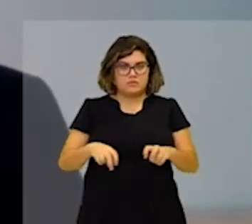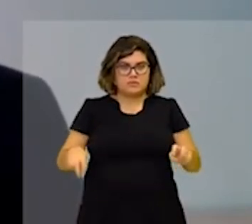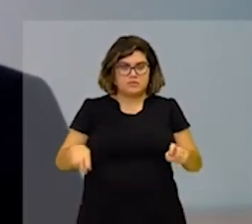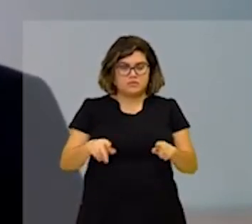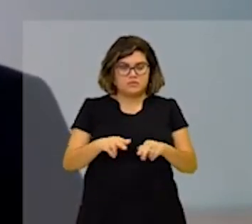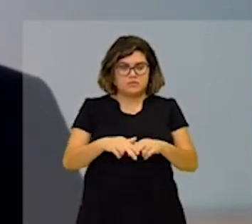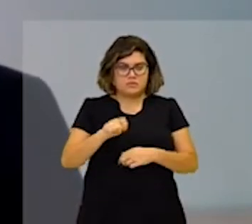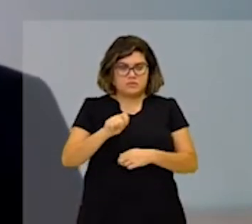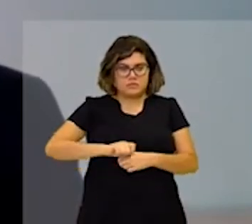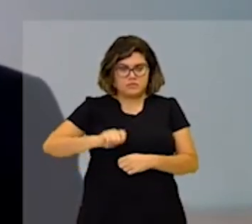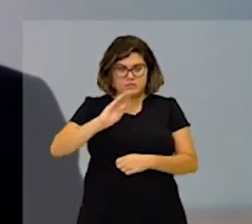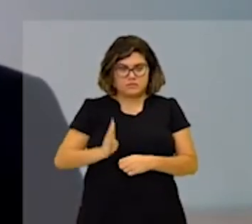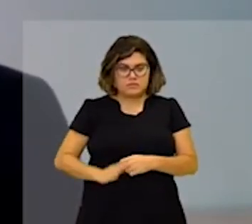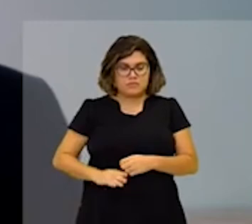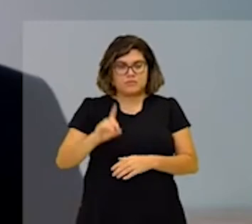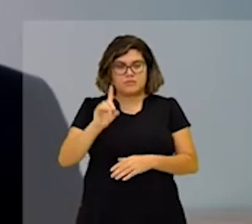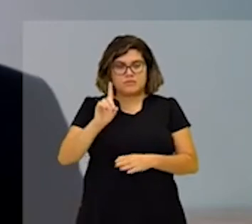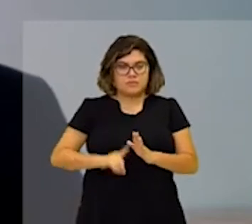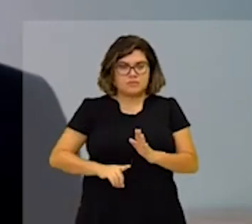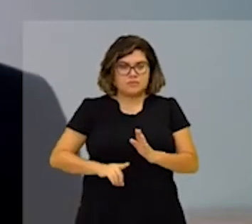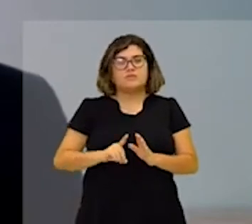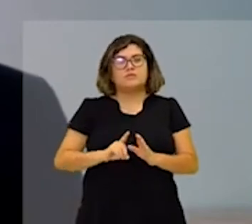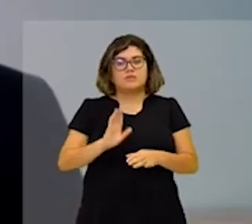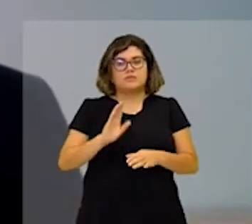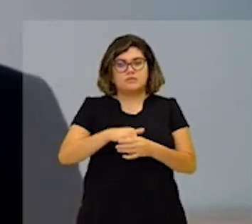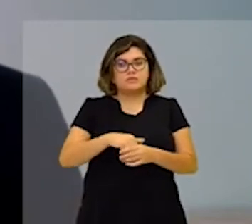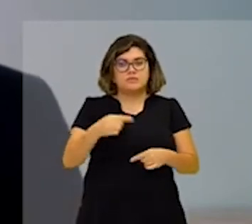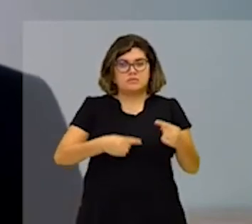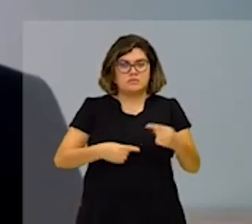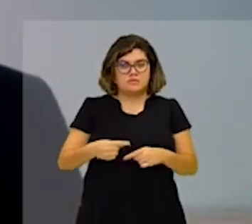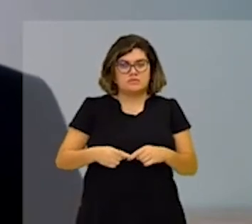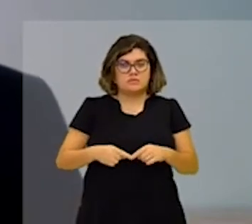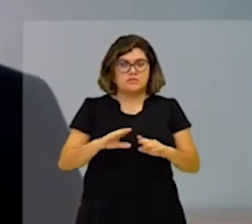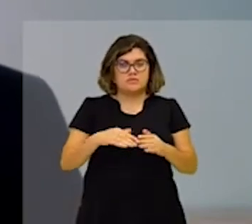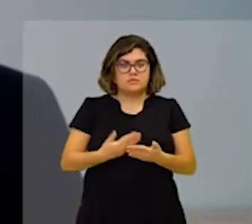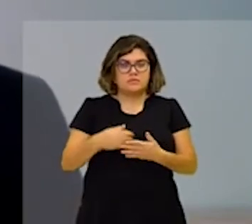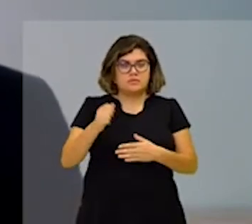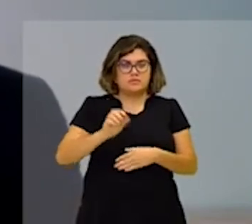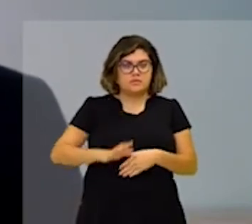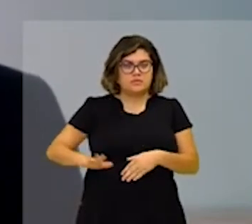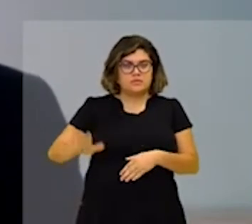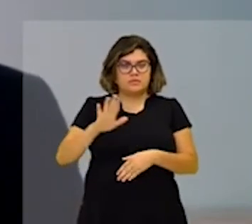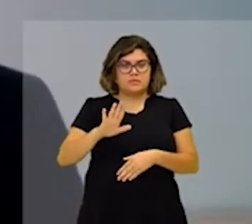Brasileira de Direito Eleitoral e político e a escola nacional de formação e aperfeiçoamento de